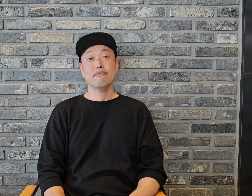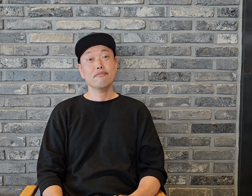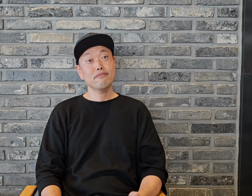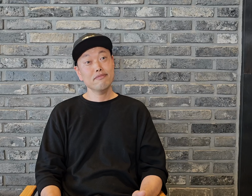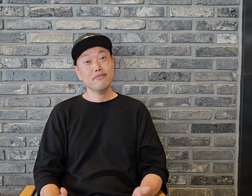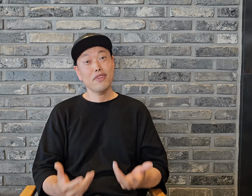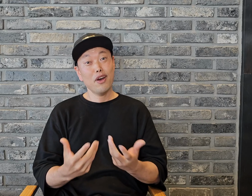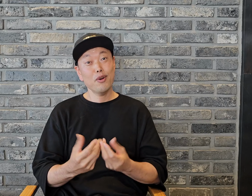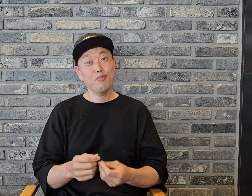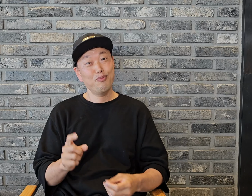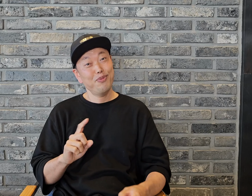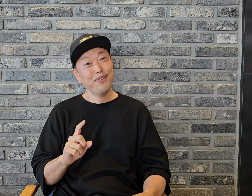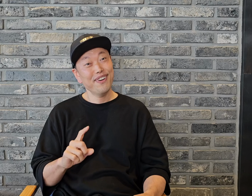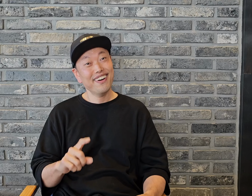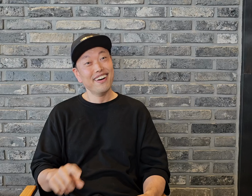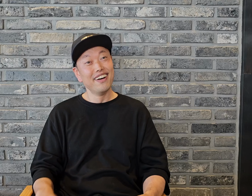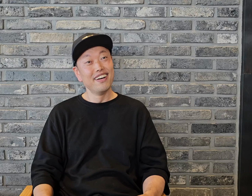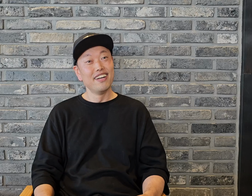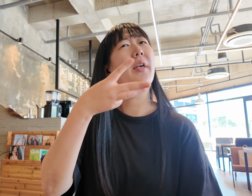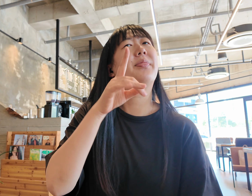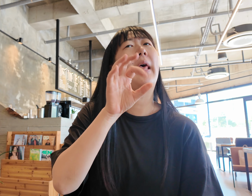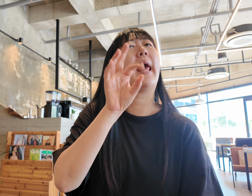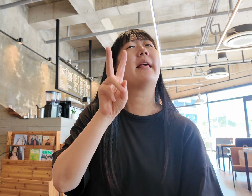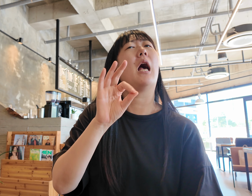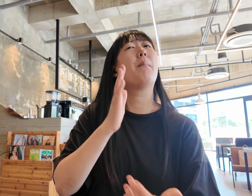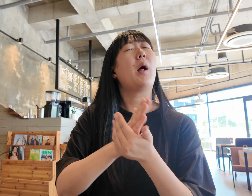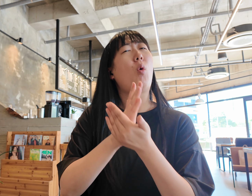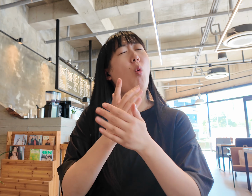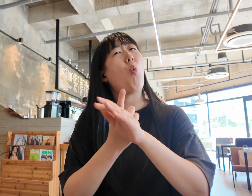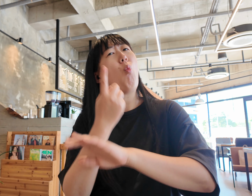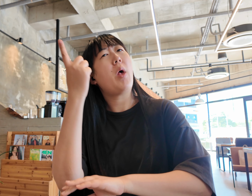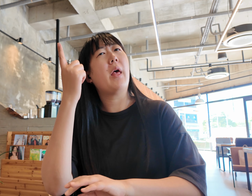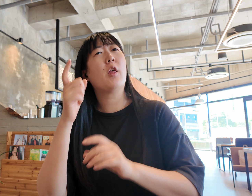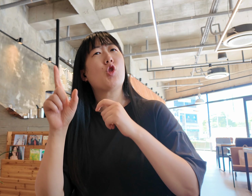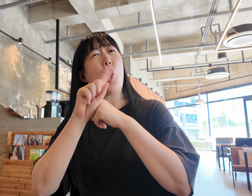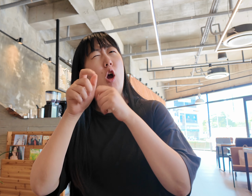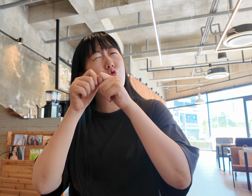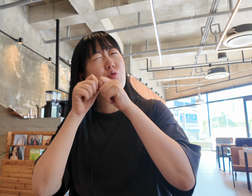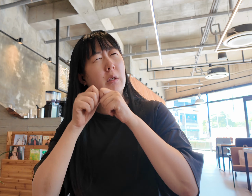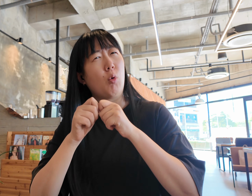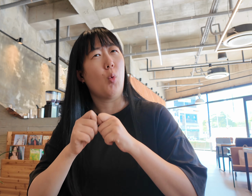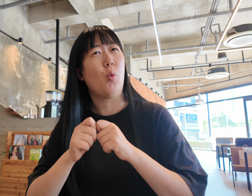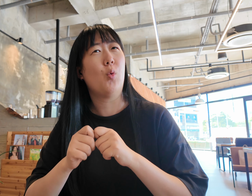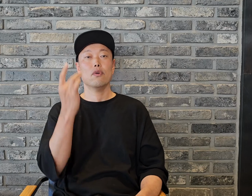別の例を挙げてみませんか? 太陽以外の例で詳しく説明してください。